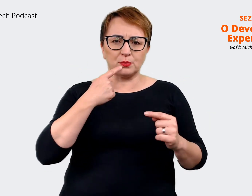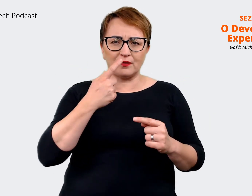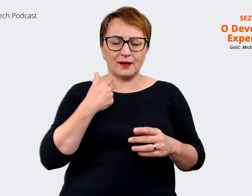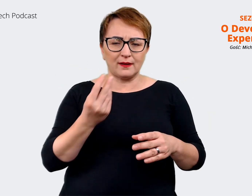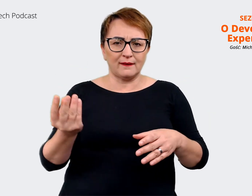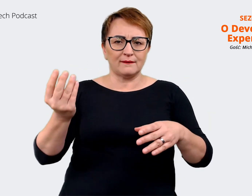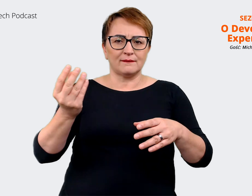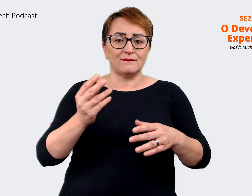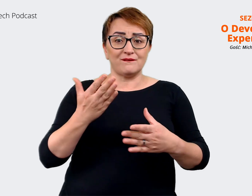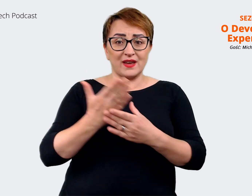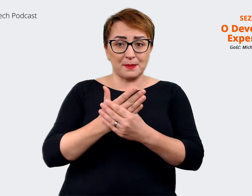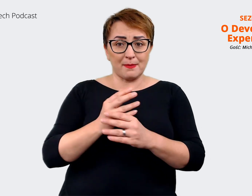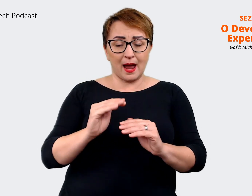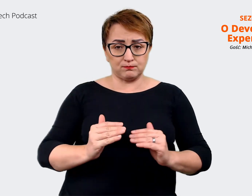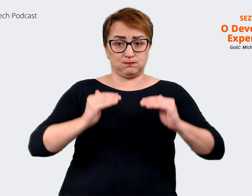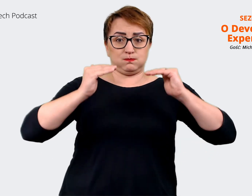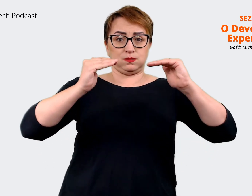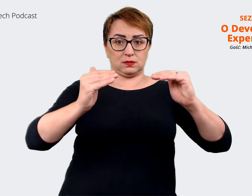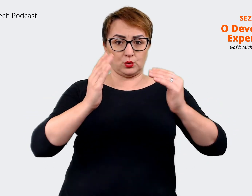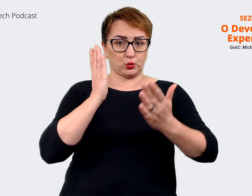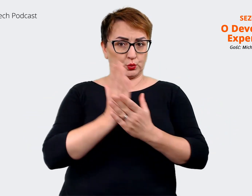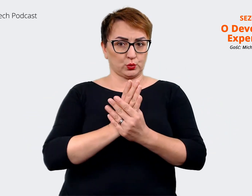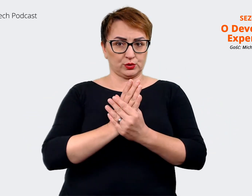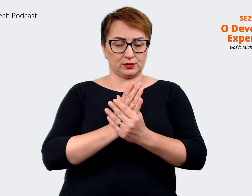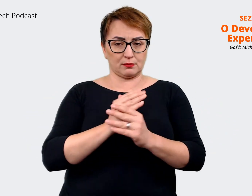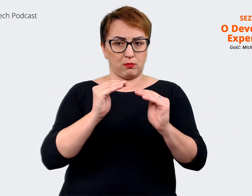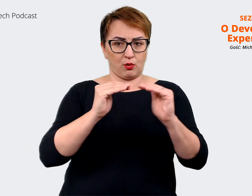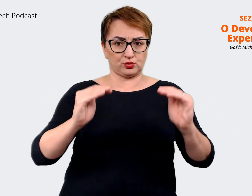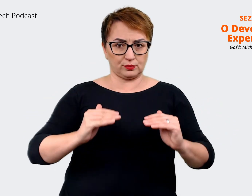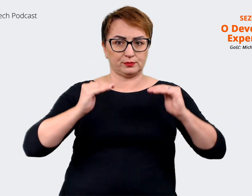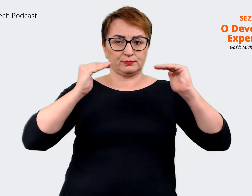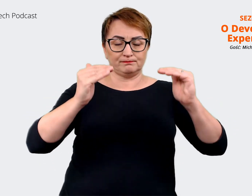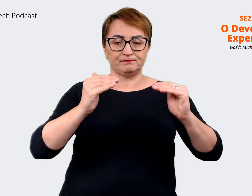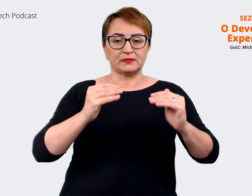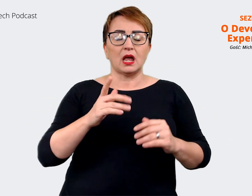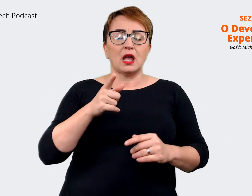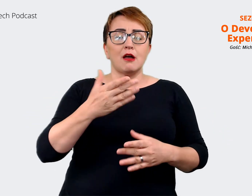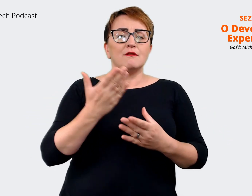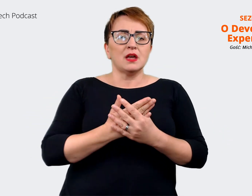że tak powiem wskoczeniem firm na kolejny poziom, czyli w momencie, kiedy firma oprócz,